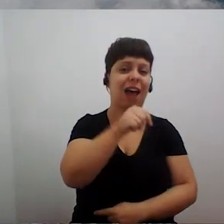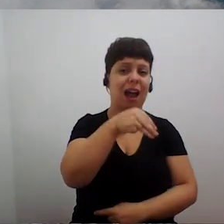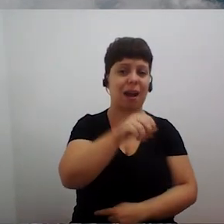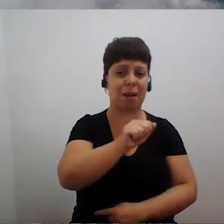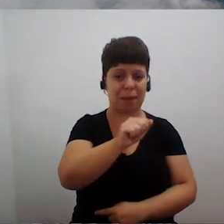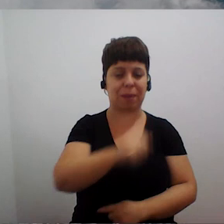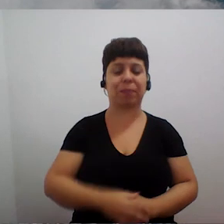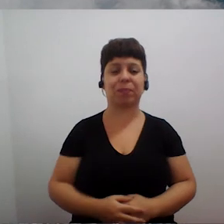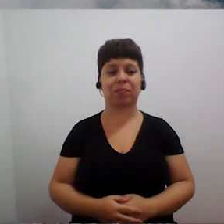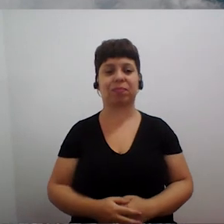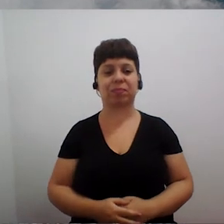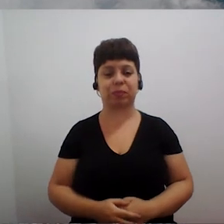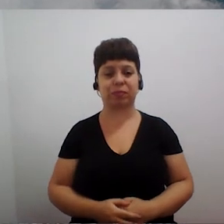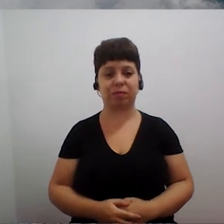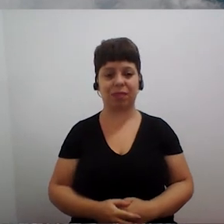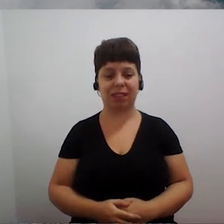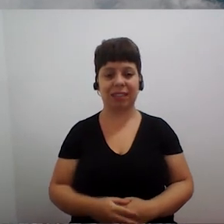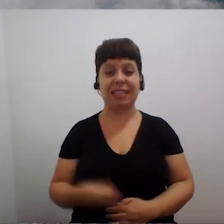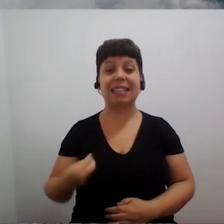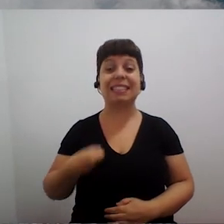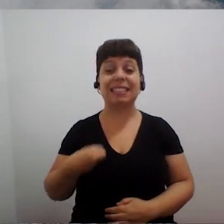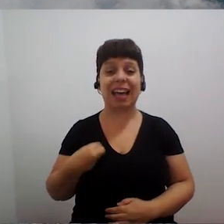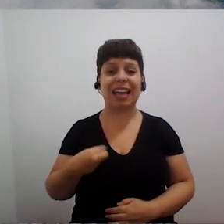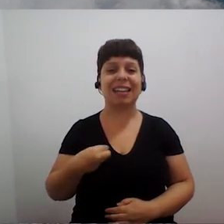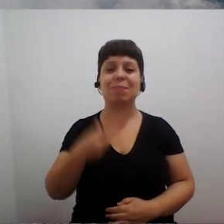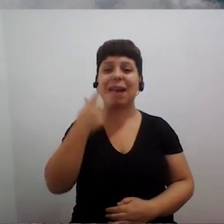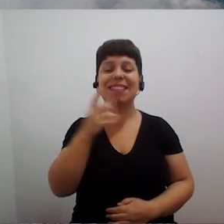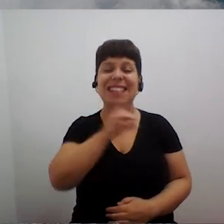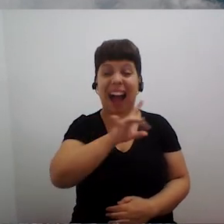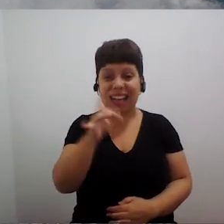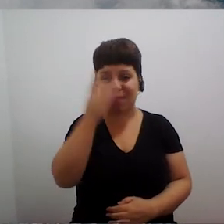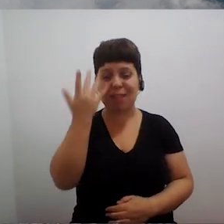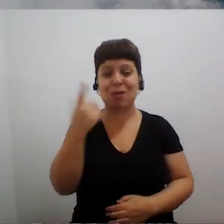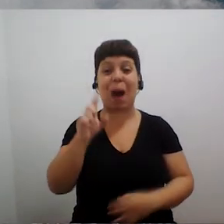Os seres viventes são simbolizadas como ondas do grande oceano da vida ou seja